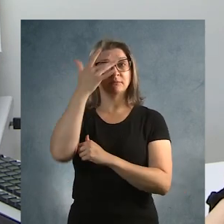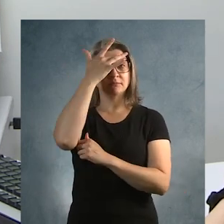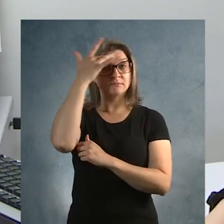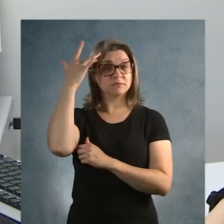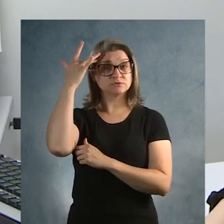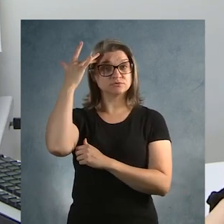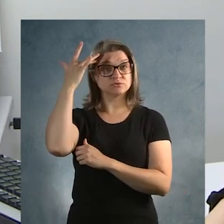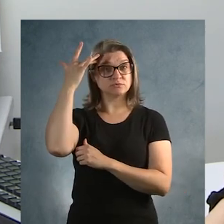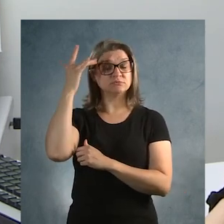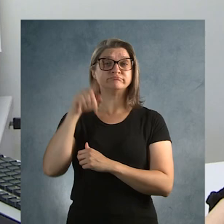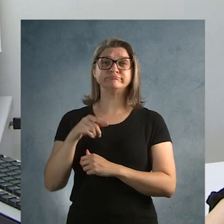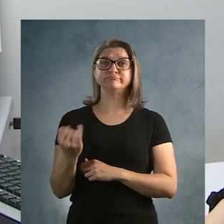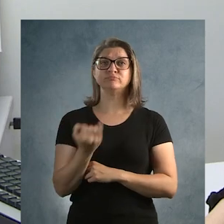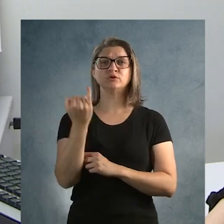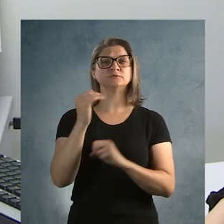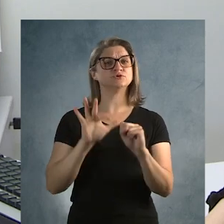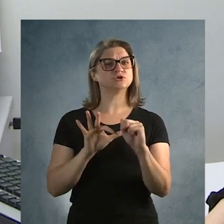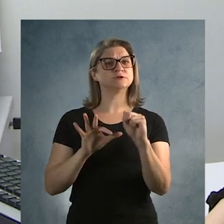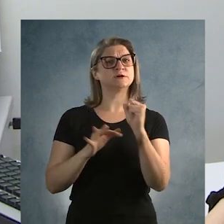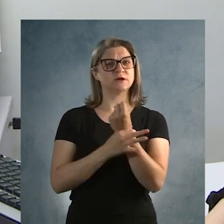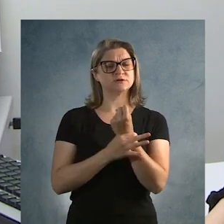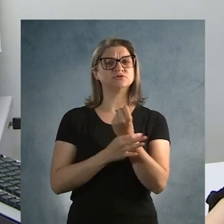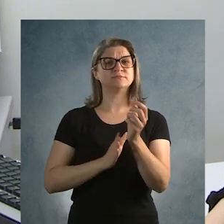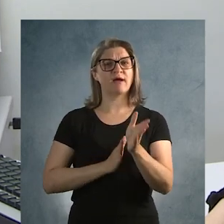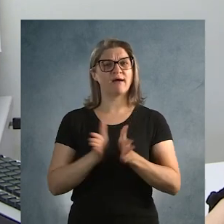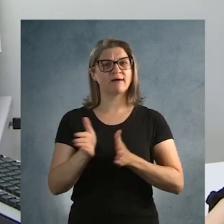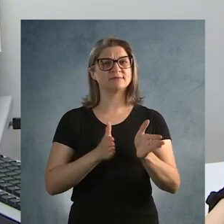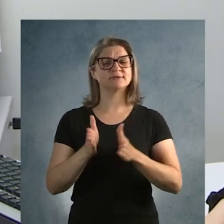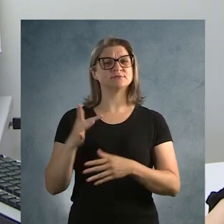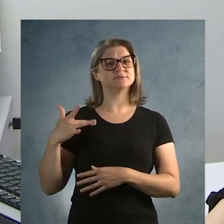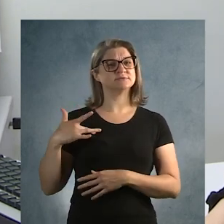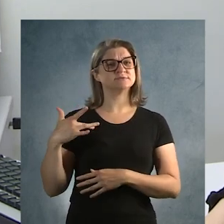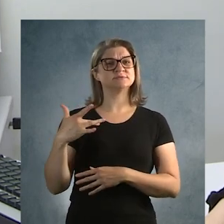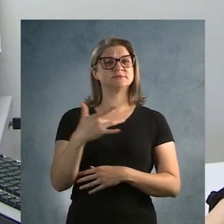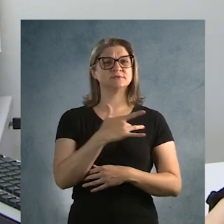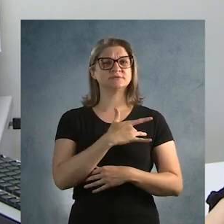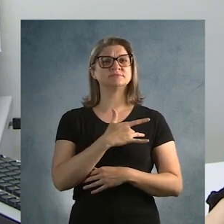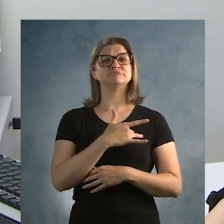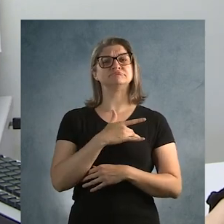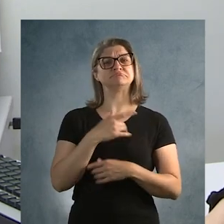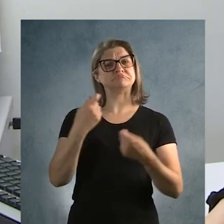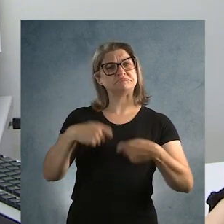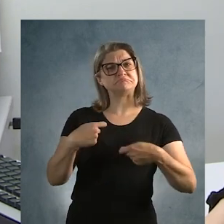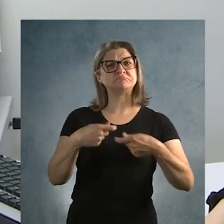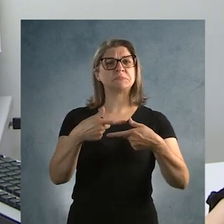essas pessoas vão ter garantido o seu acesso à saúde, as suas necessidades...